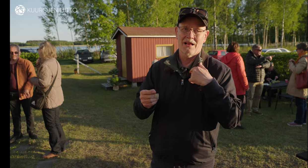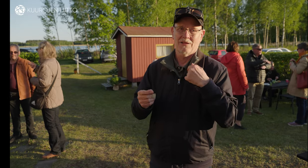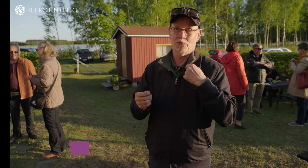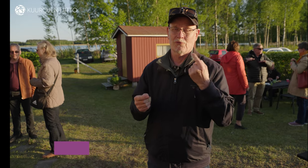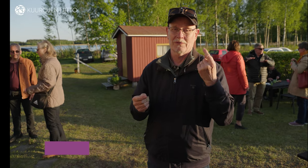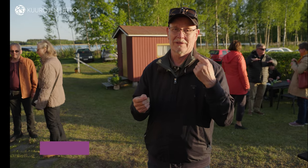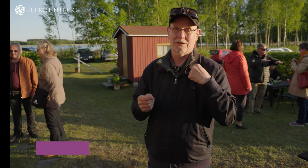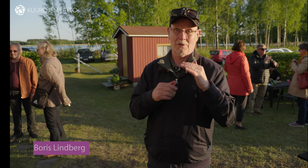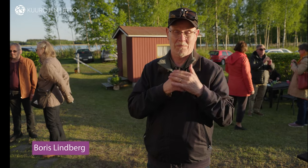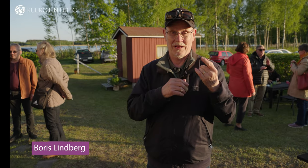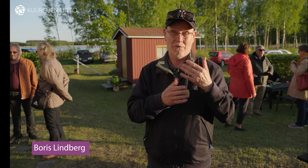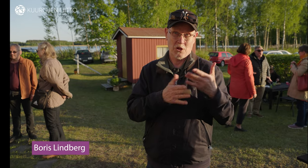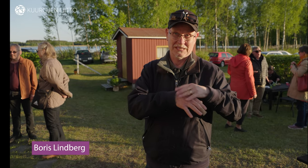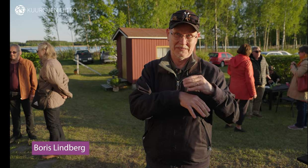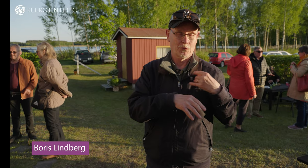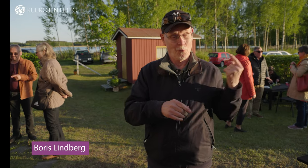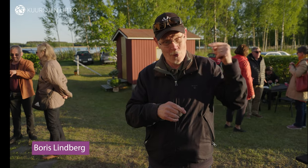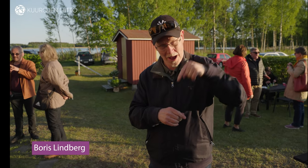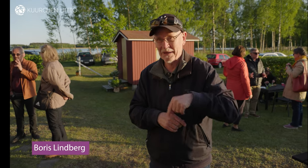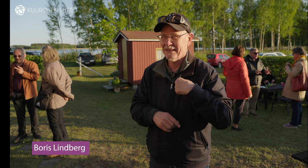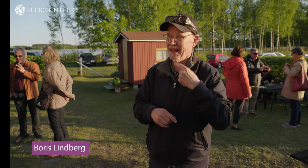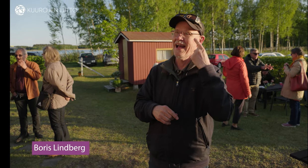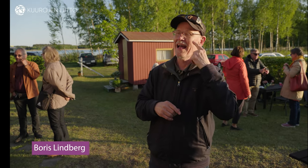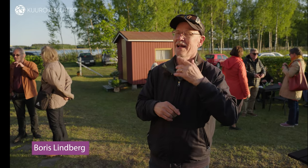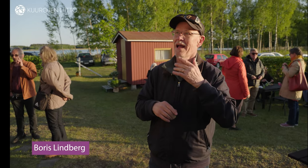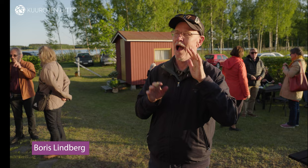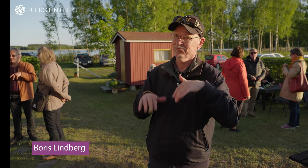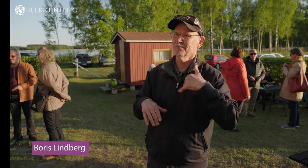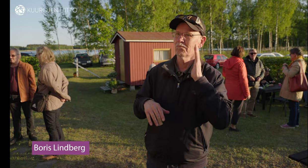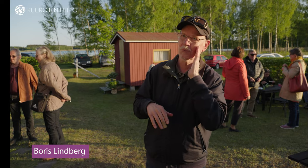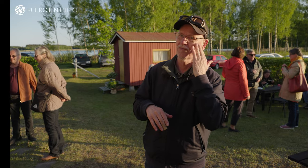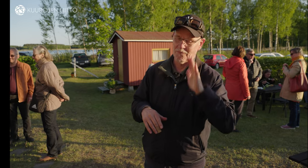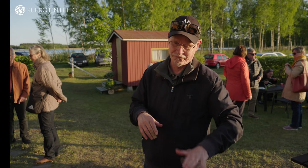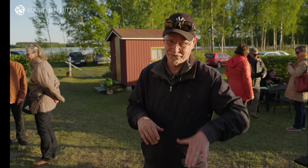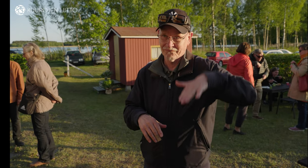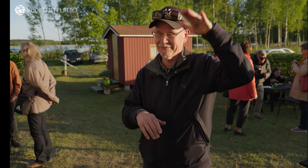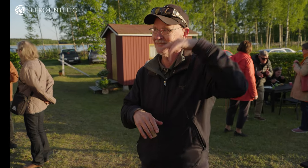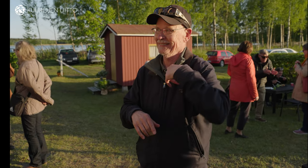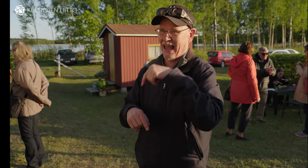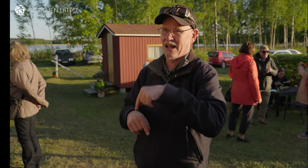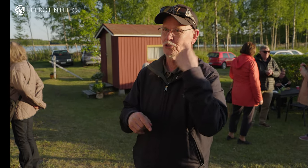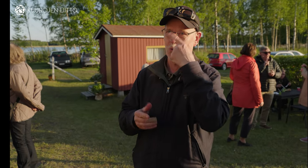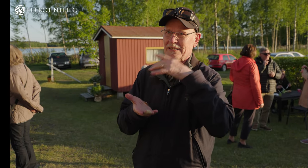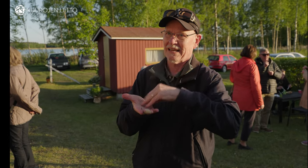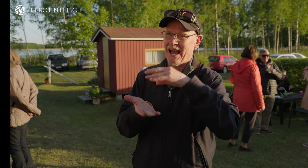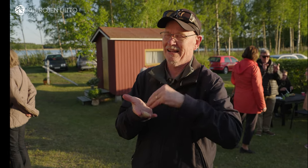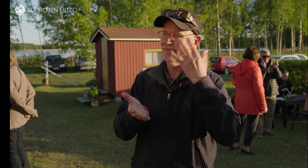Olen Ruotsista ja nyt kun tulin takaisin tänne, - niin mieleeni on tullut muistoja siitä, miten olen asunut lapsuudessani - täällä Solsandissa.